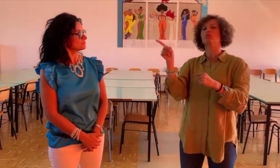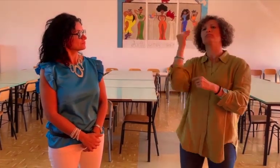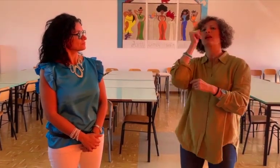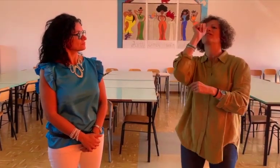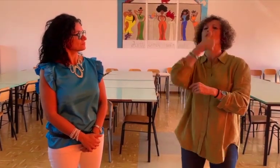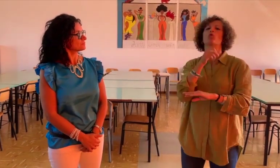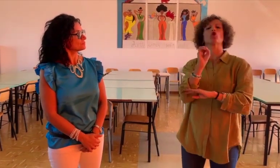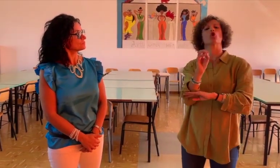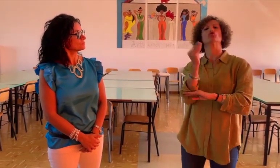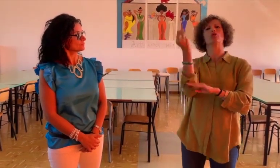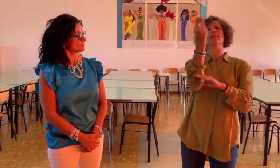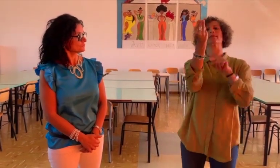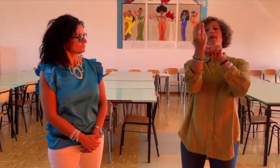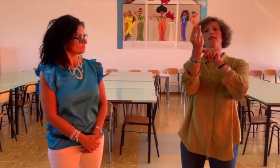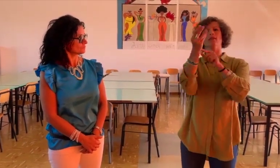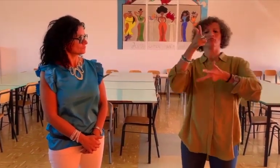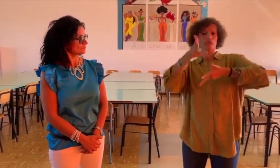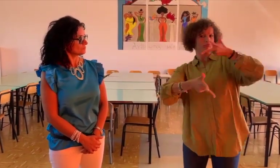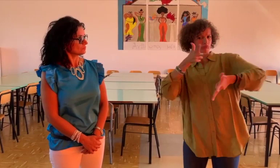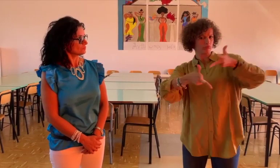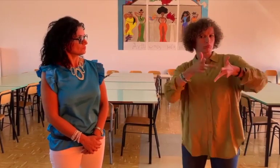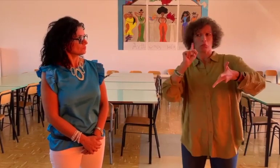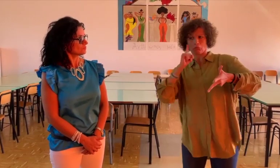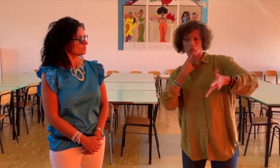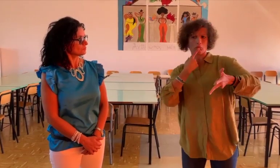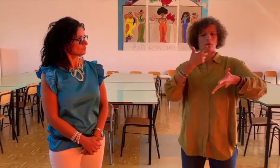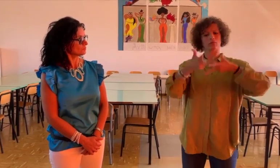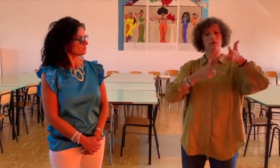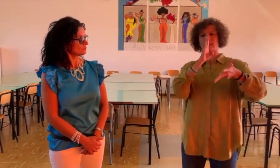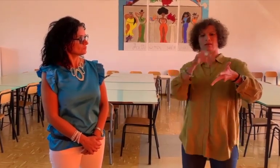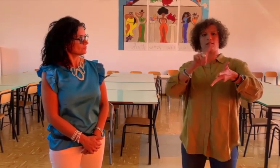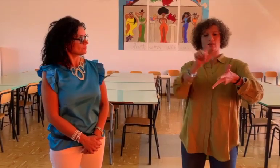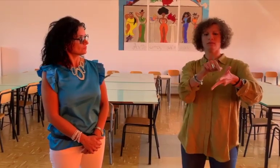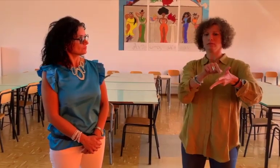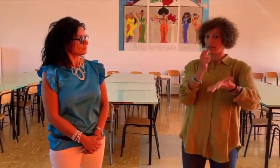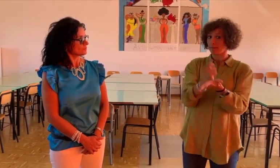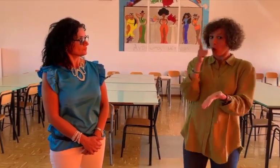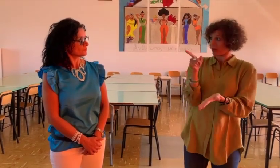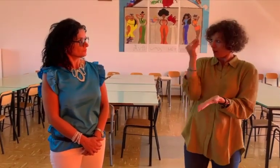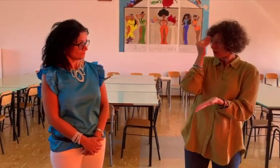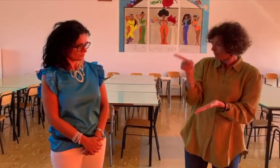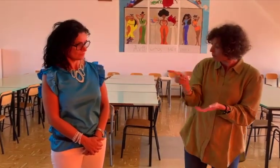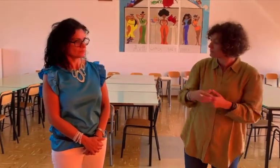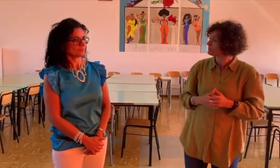Ti chiedo se secondo te la figura dell’insegnante, sordo o udente, che usa la LIS è importante.